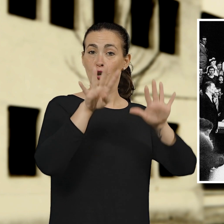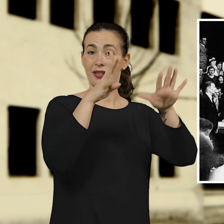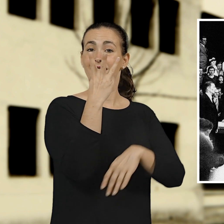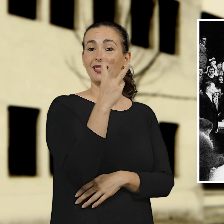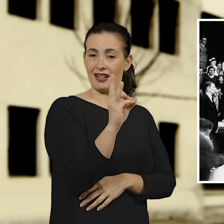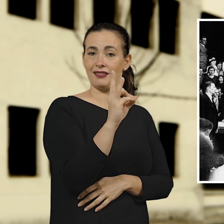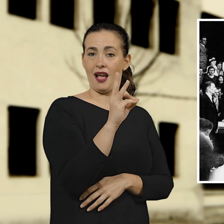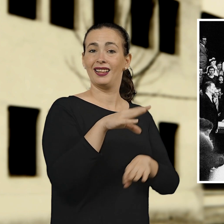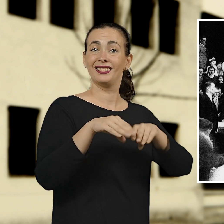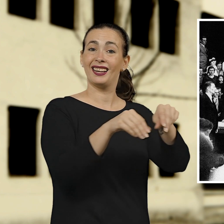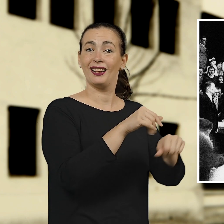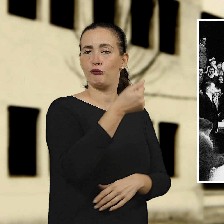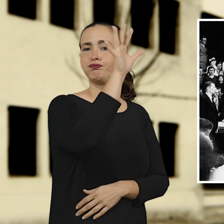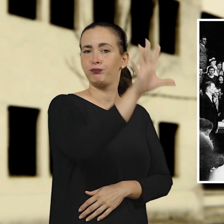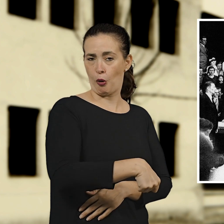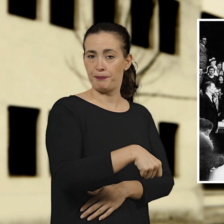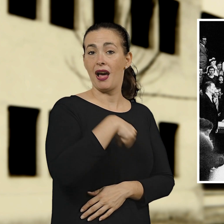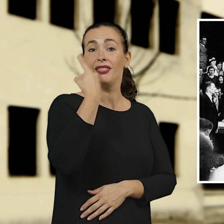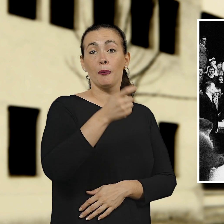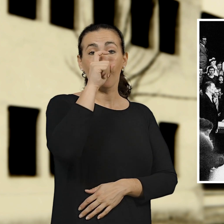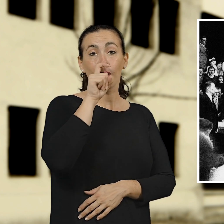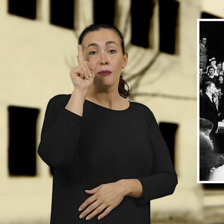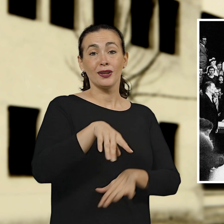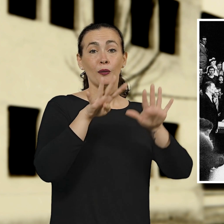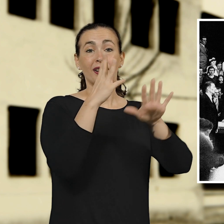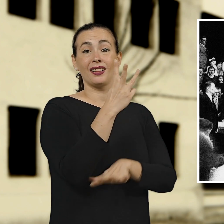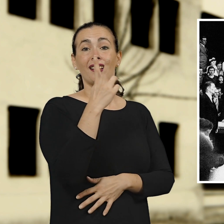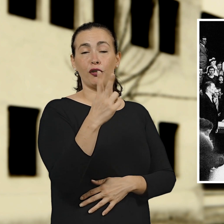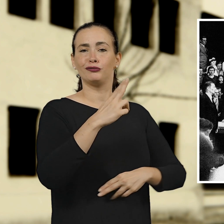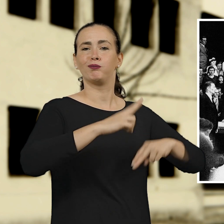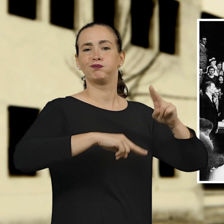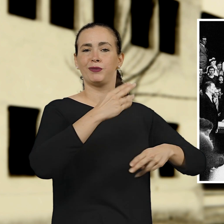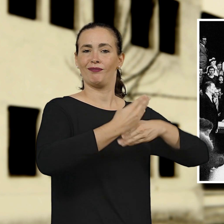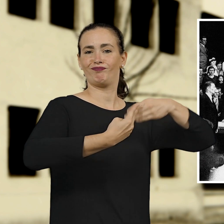L’any 1930 es compren els terrenys i el 1932 es construeixen els fonaments